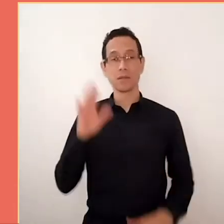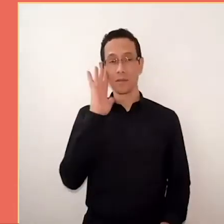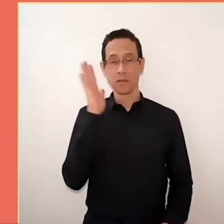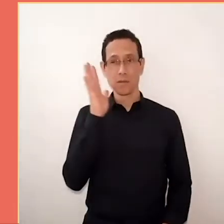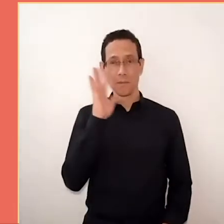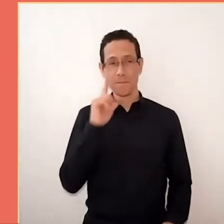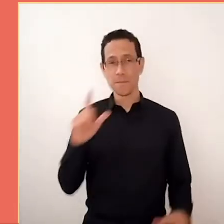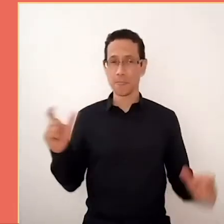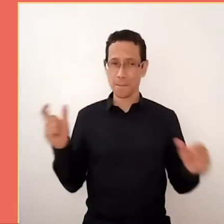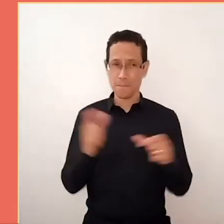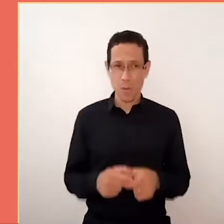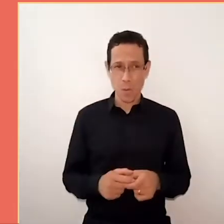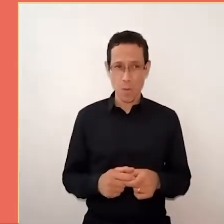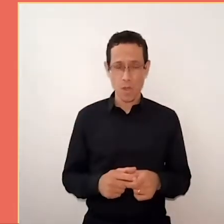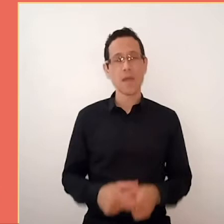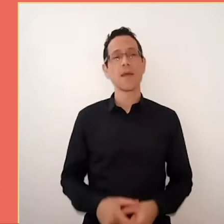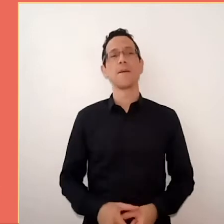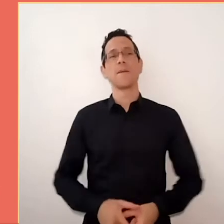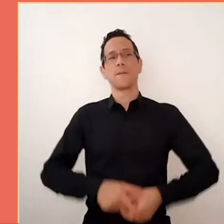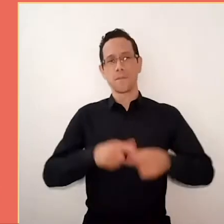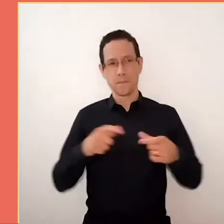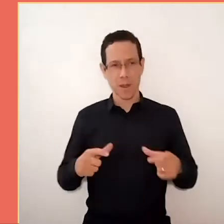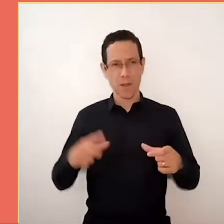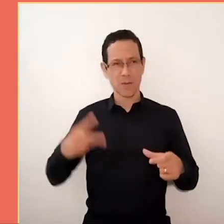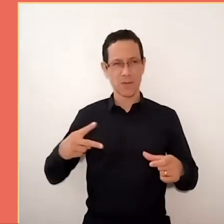Eu acho que quando a gente pensa nessa ideia de liberdade